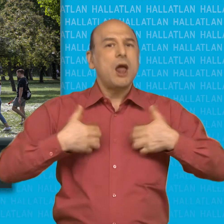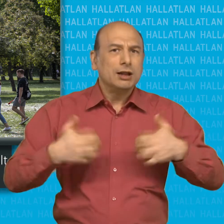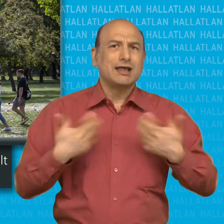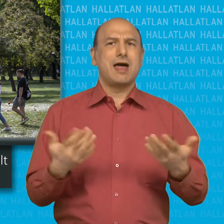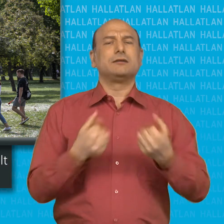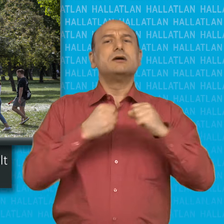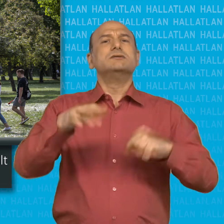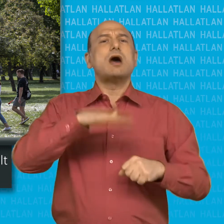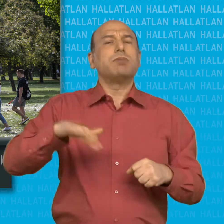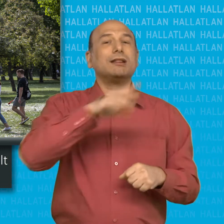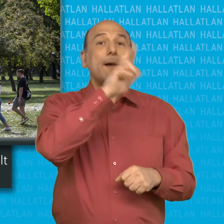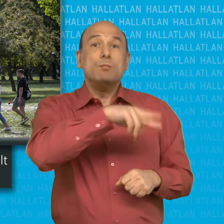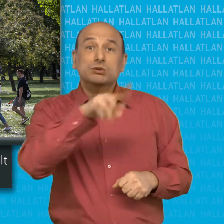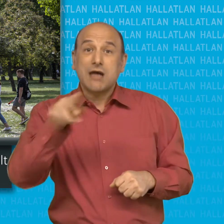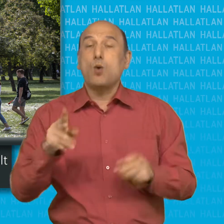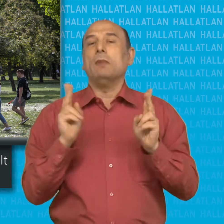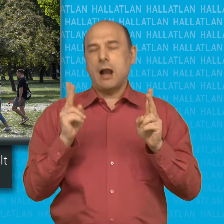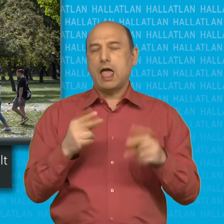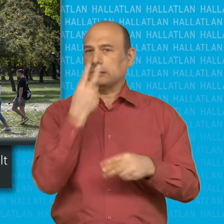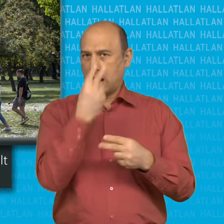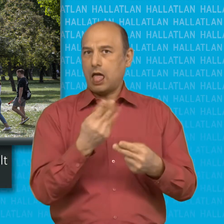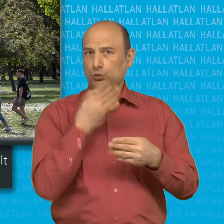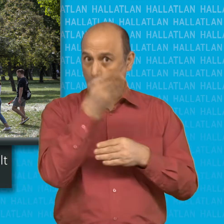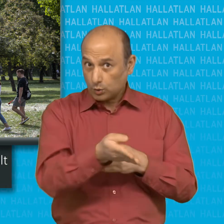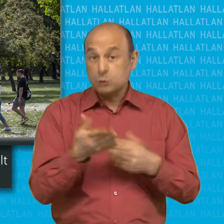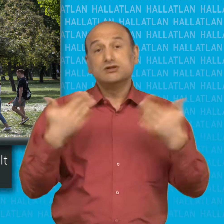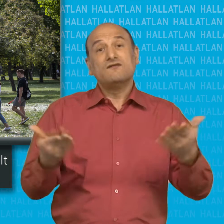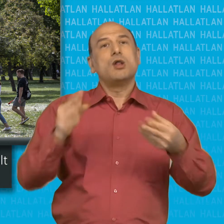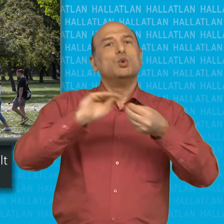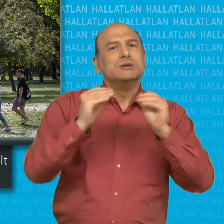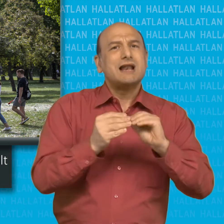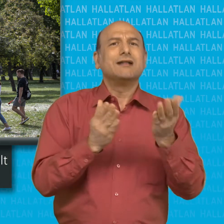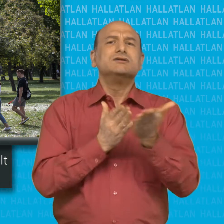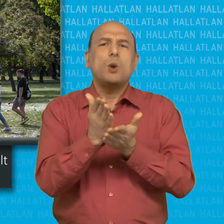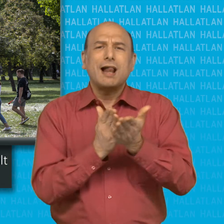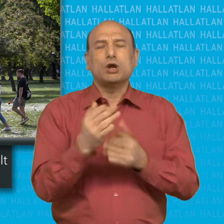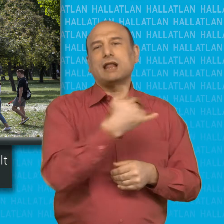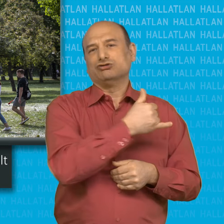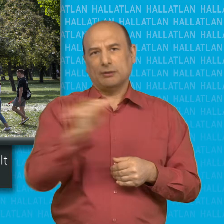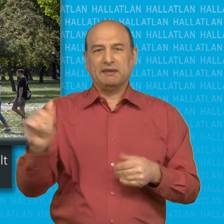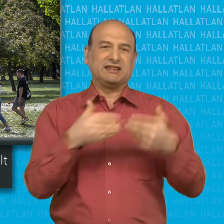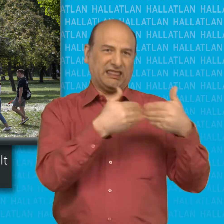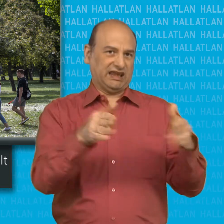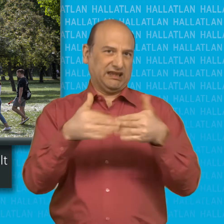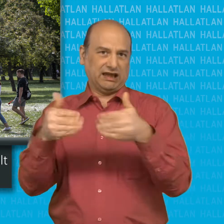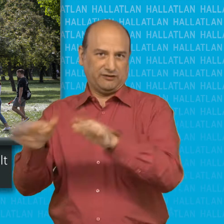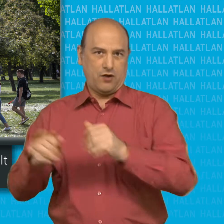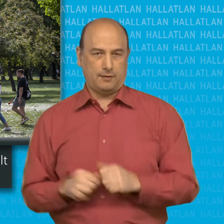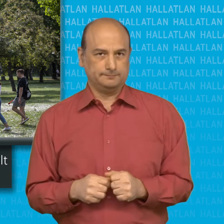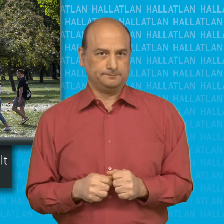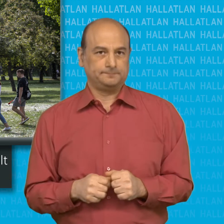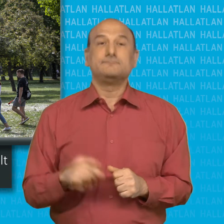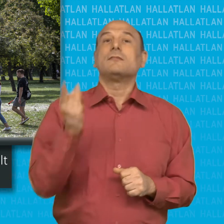az állatkertek és a szabadtéri múzeumok, valamint minden üzlet és szolgáltató nyitva tarthat.